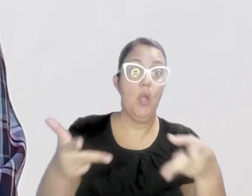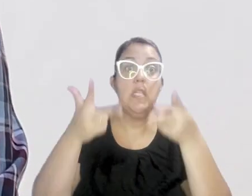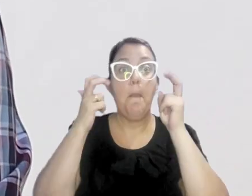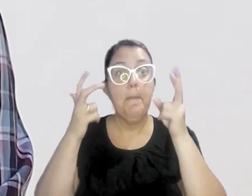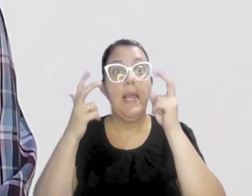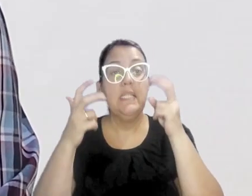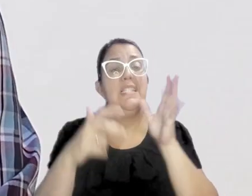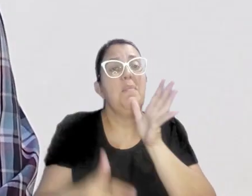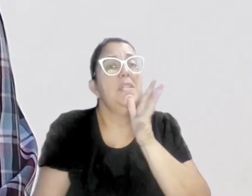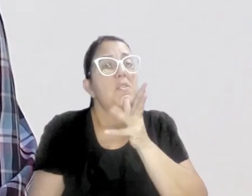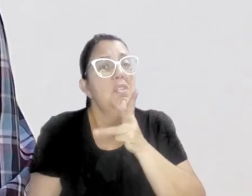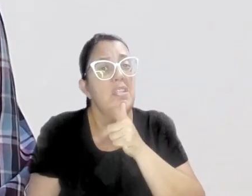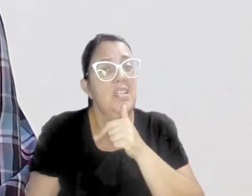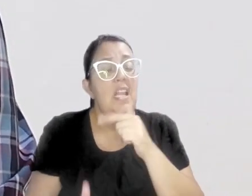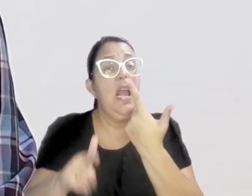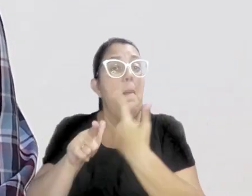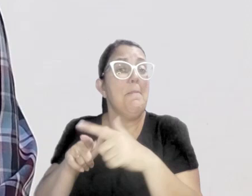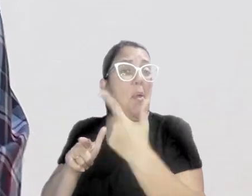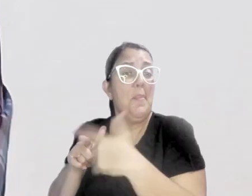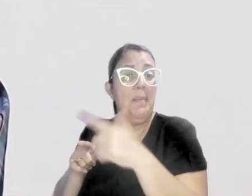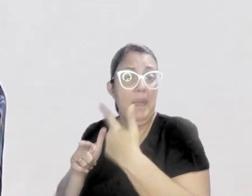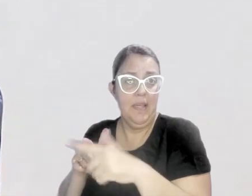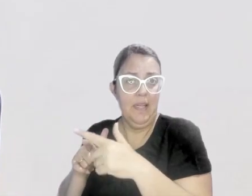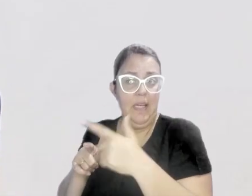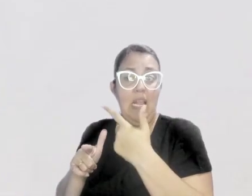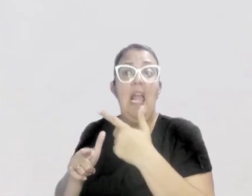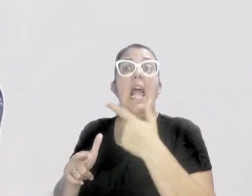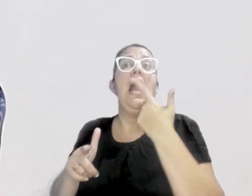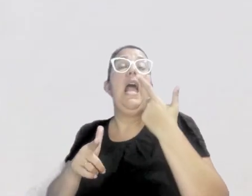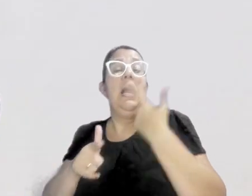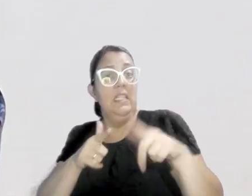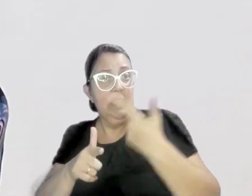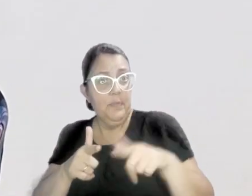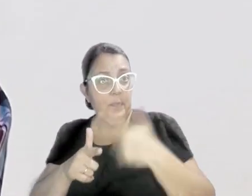do licenciamento como moroso é problemática: a morosidade de um processo administrativo